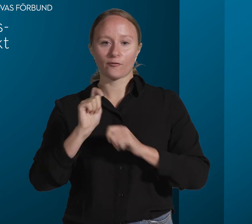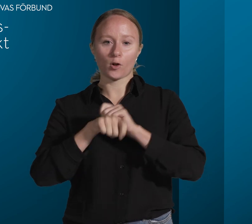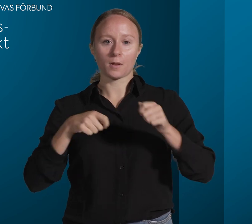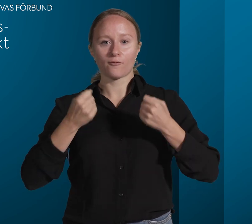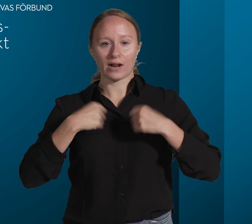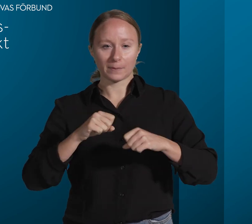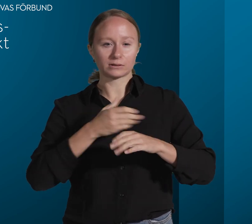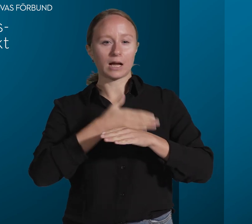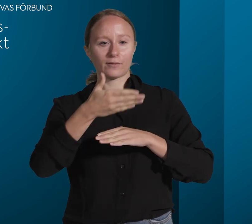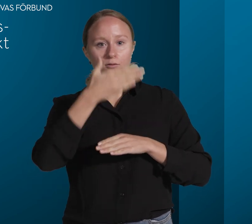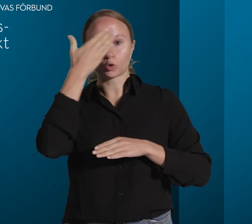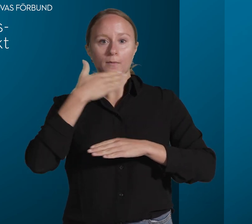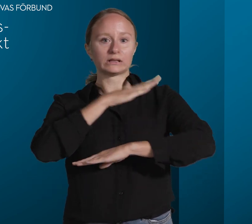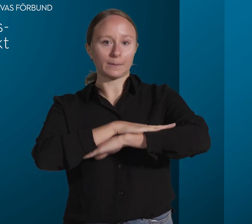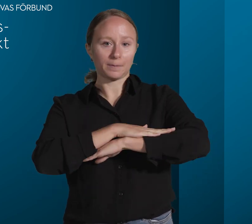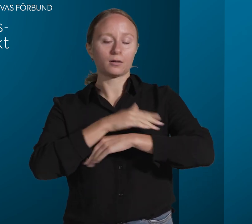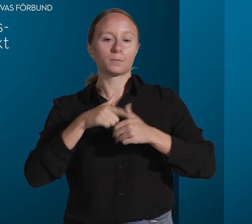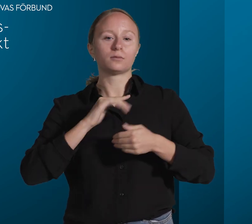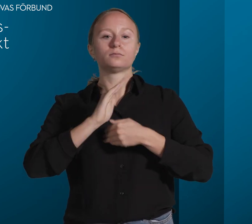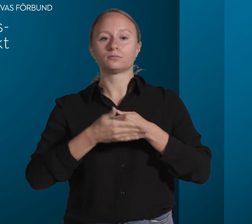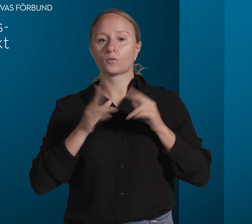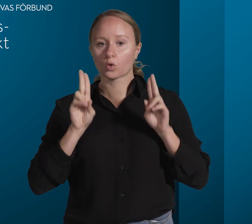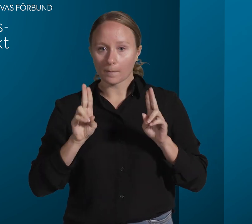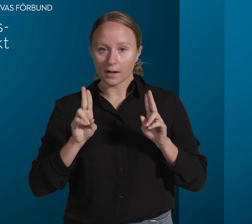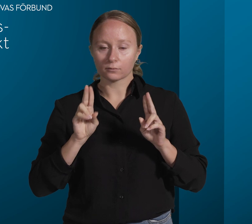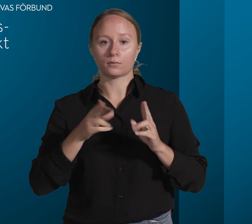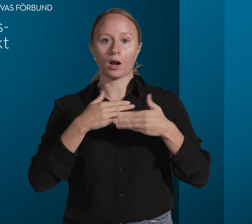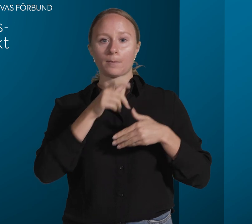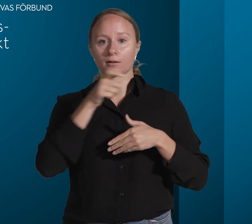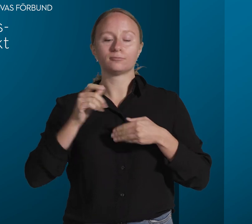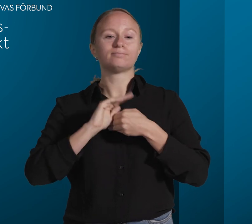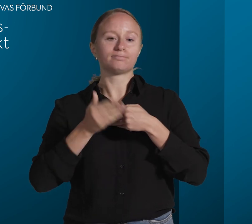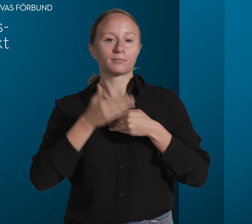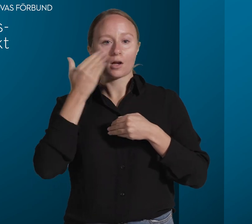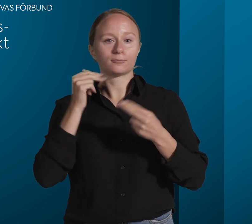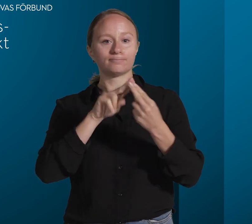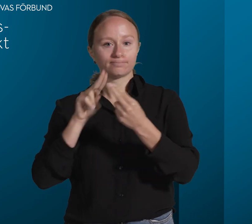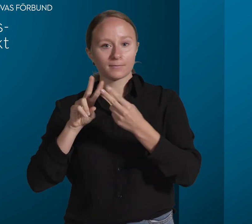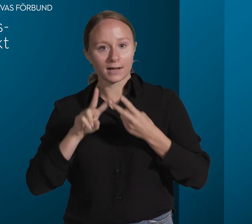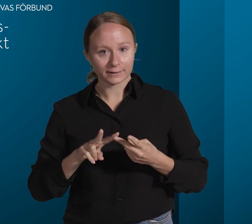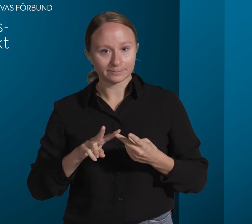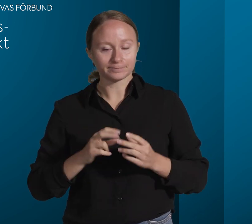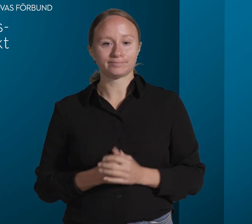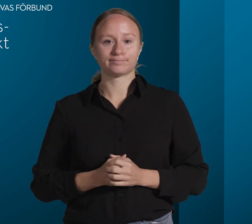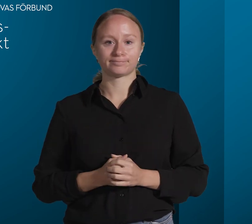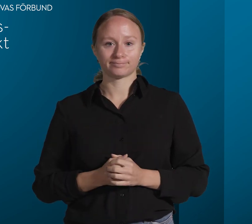Efter sommarsemestern börjar förbundets verksamhet återgå till det normala - och de anställda börjar vara tillgängliga igen.